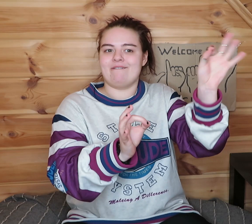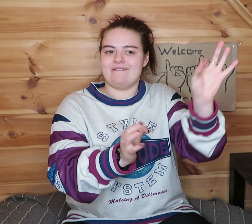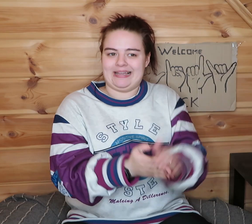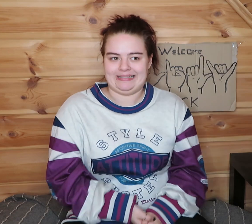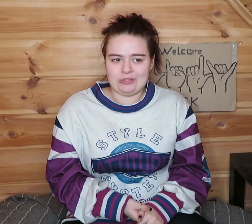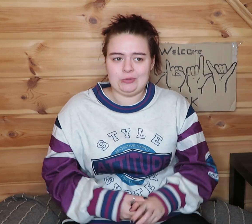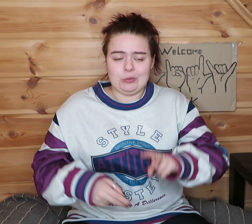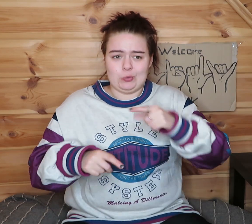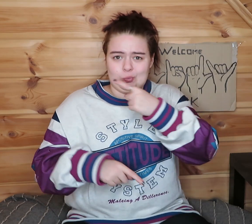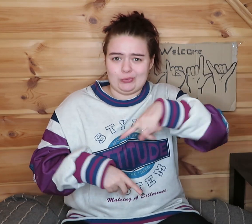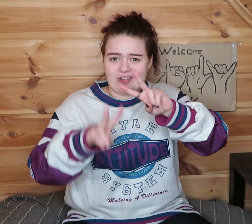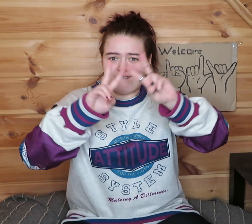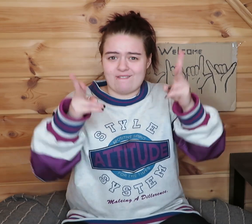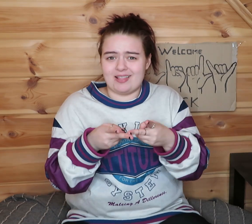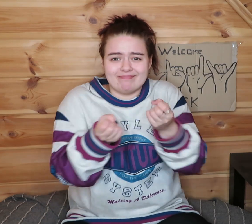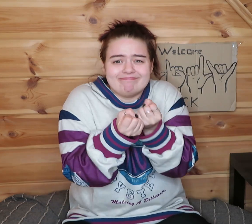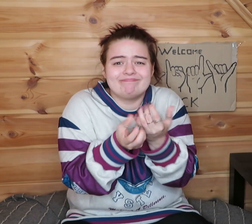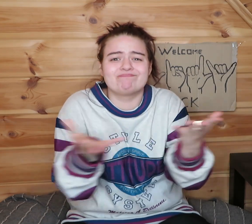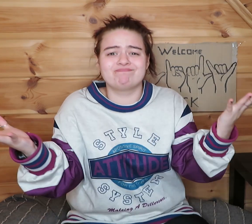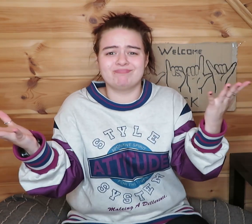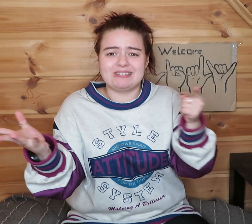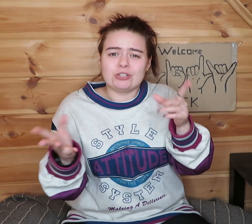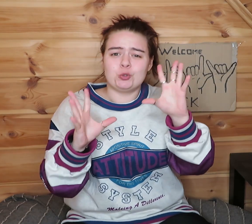Unsere Welt ist so vielfältig.